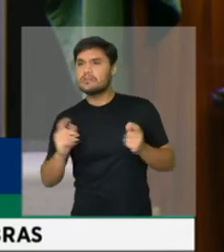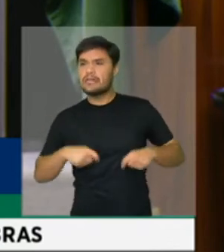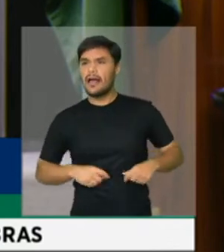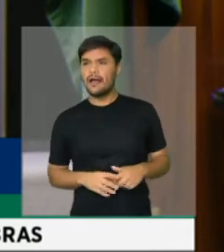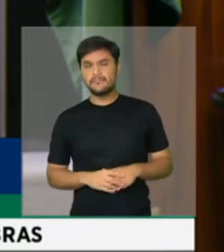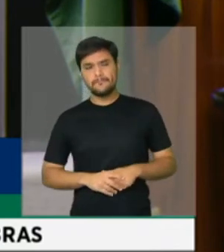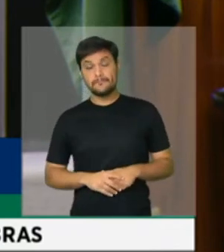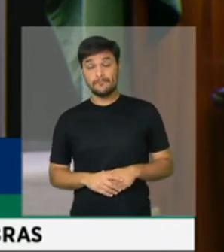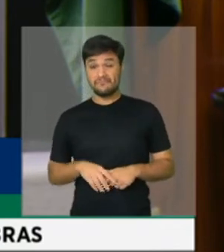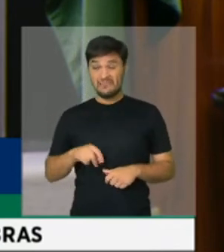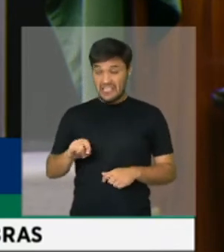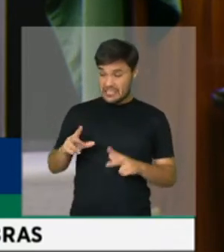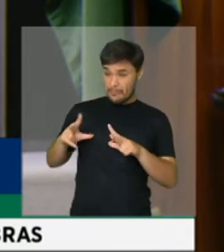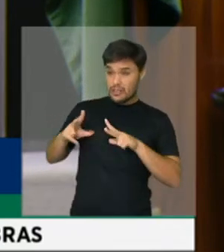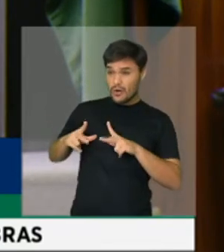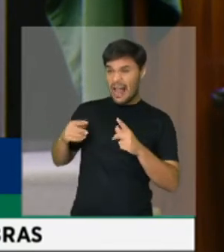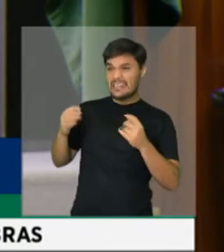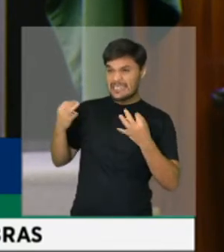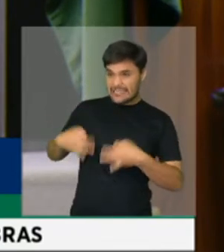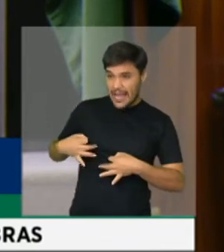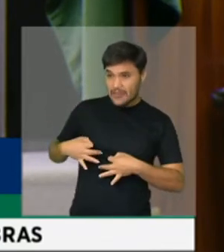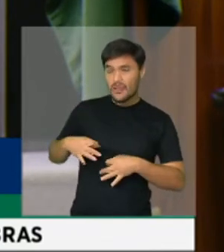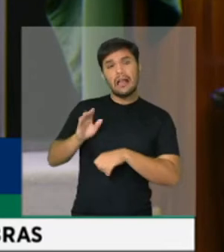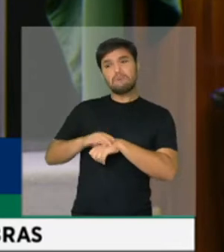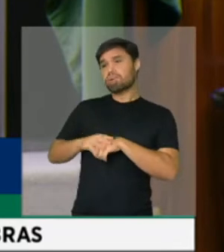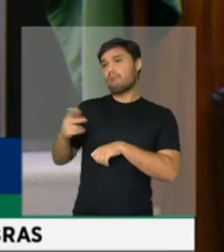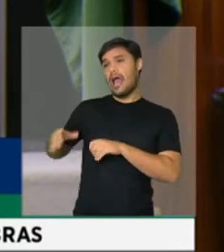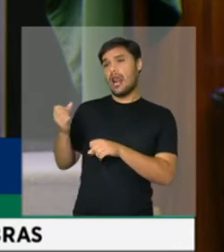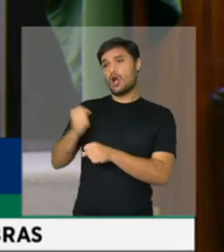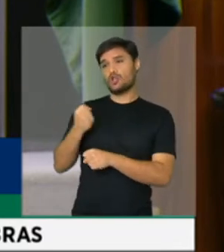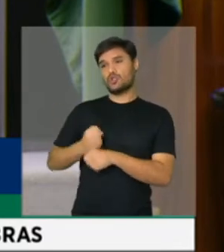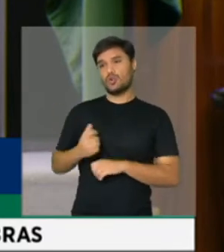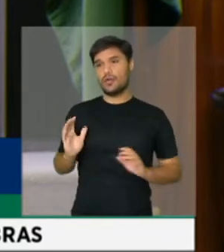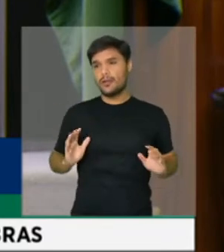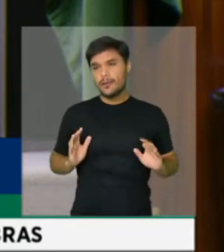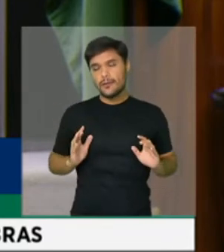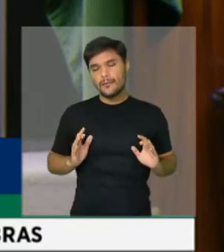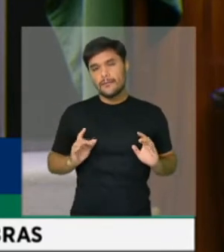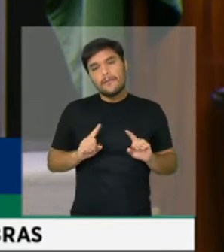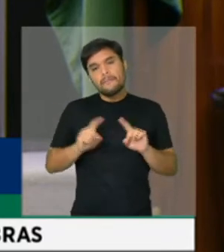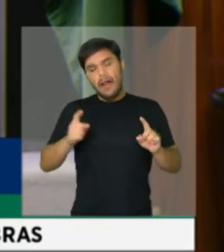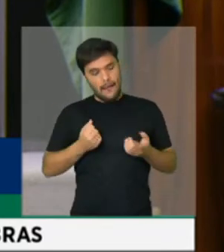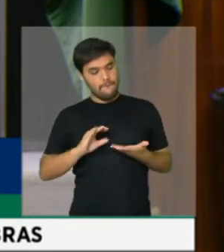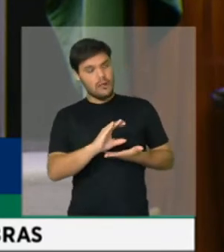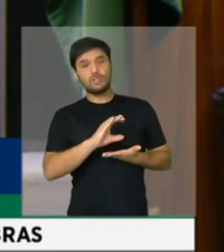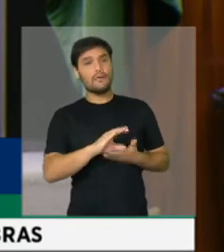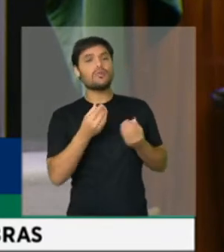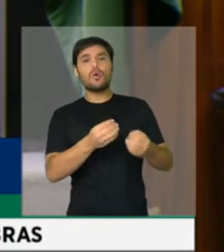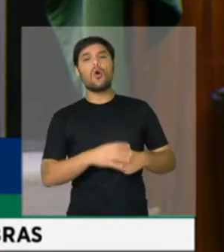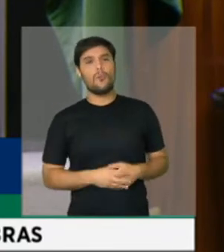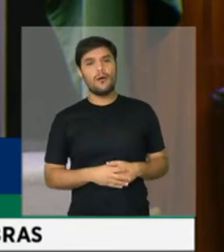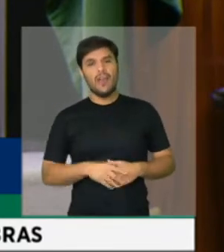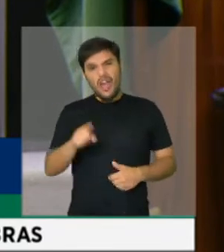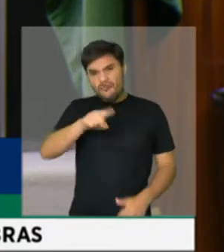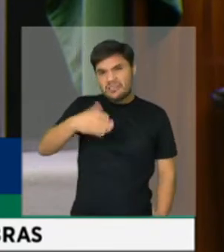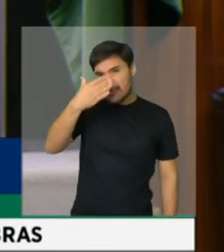QUE A ELETROBRAS ESTÁ AMORTIZADA, A INICIATIVA PRIVADA QUER TOCAR A ELETROBRAS. DIZENDO QUE TEM MAIS CAPACIDADE DE INVESTIMENTO E MAIS EFICIÊ